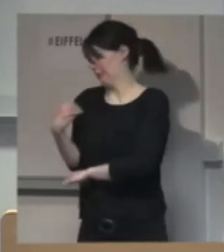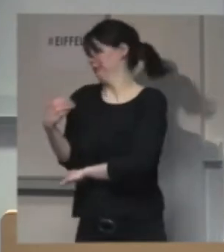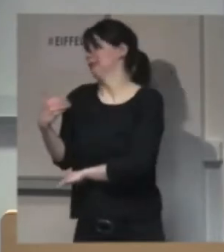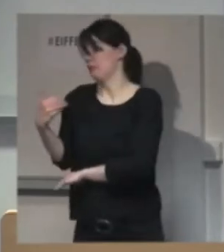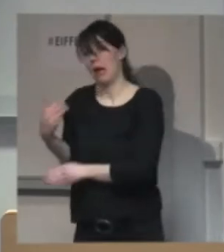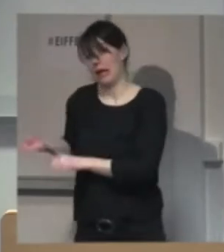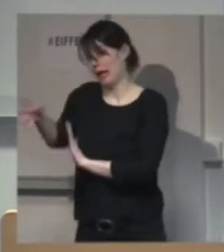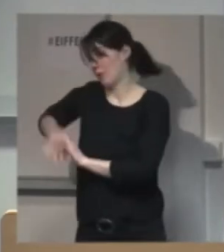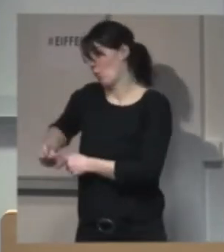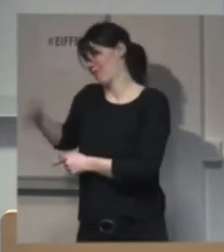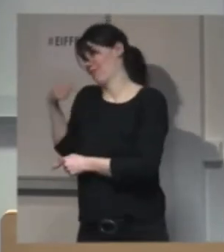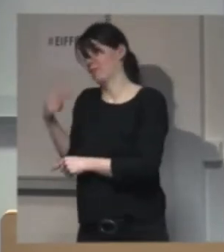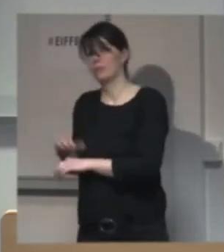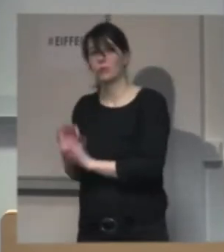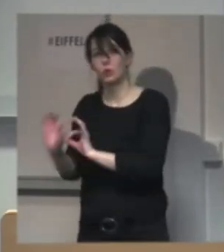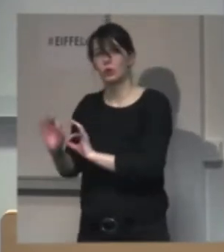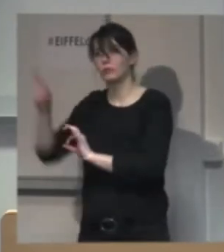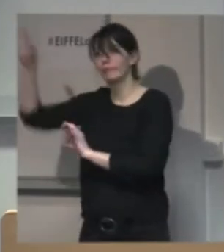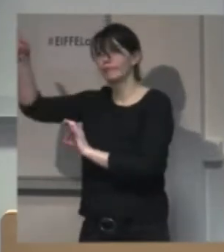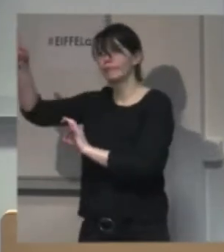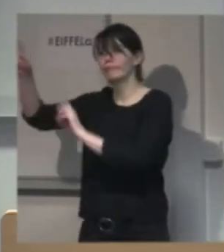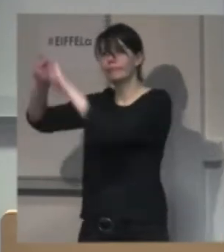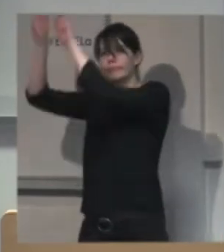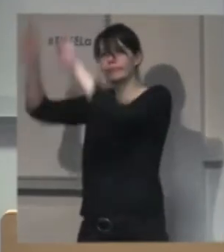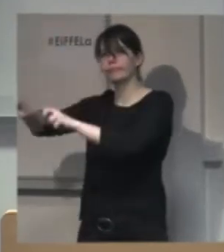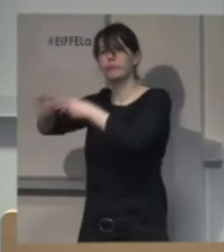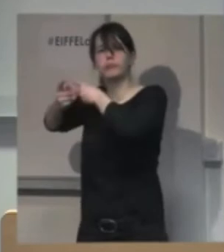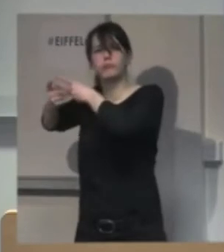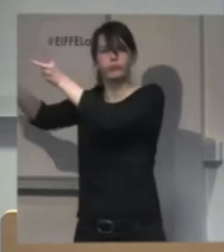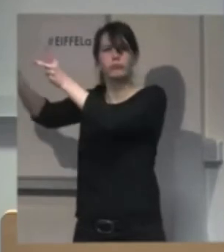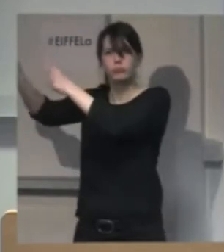une directive européenne a été votée pour l'accessibilité